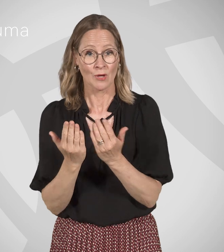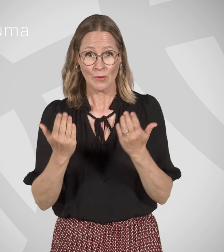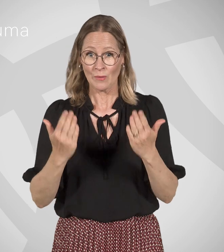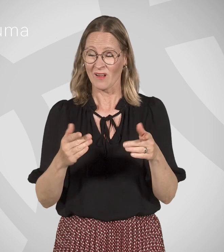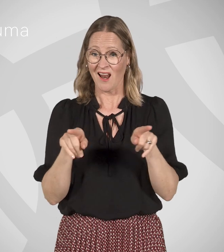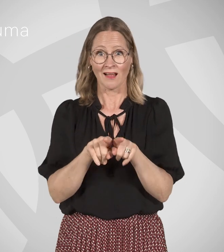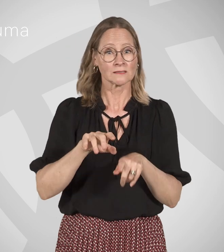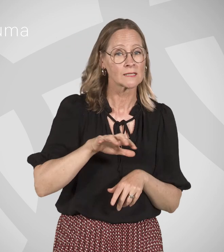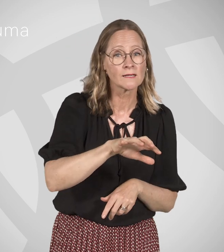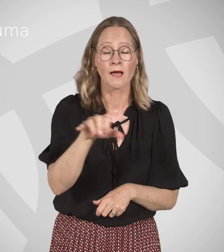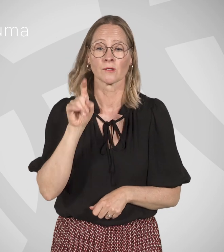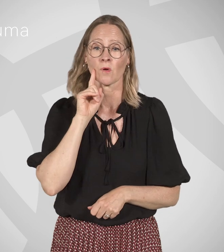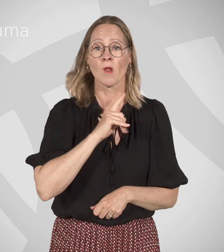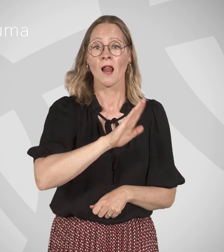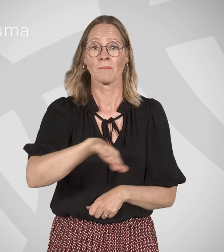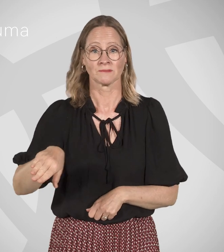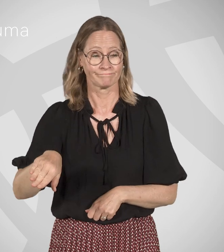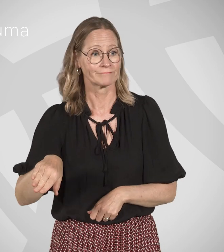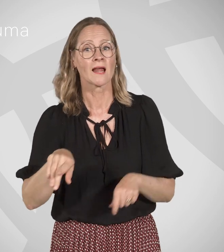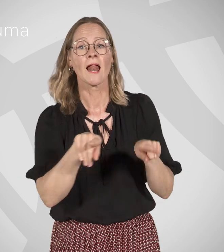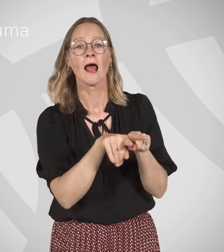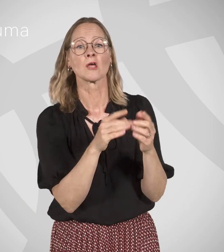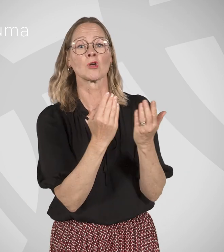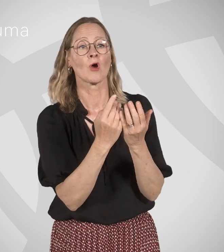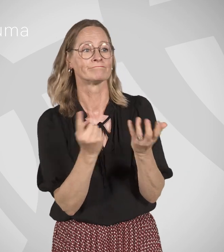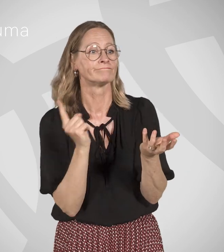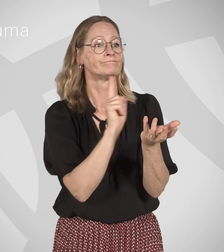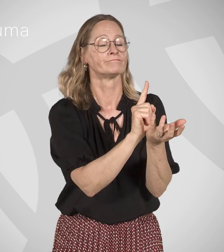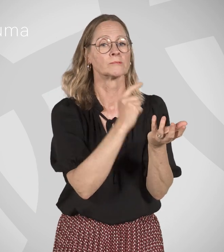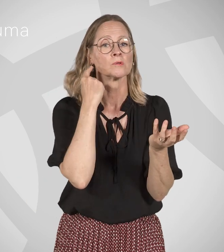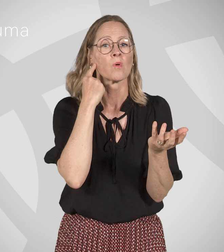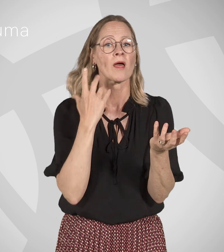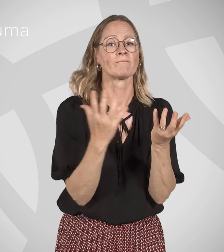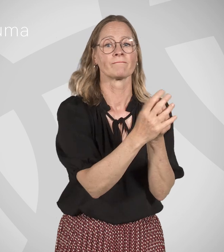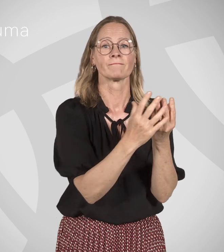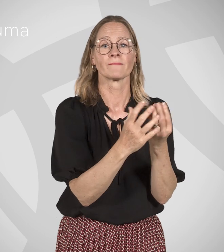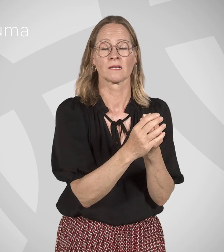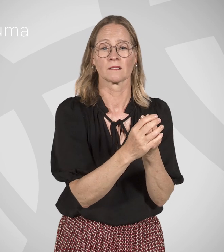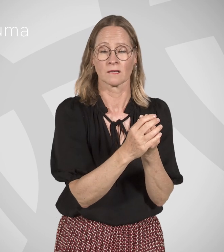Nyt lähes kaikki kuurot lapset käyvät lähikoulua kuulevien kanssa, -